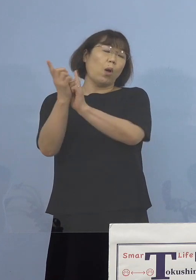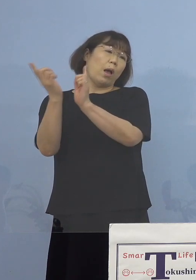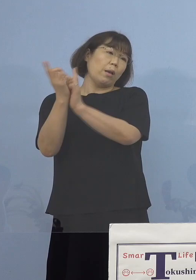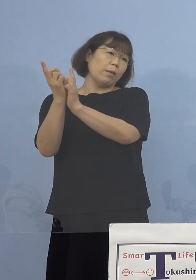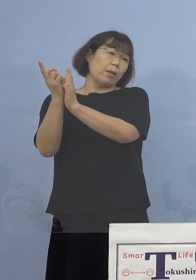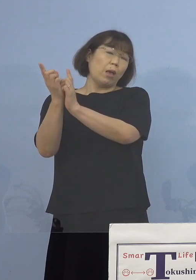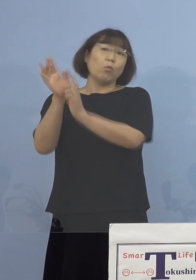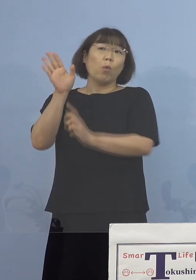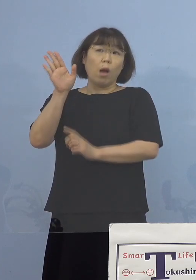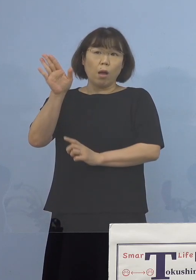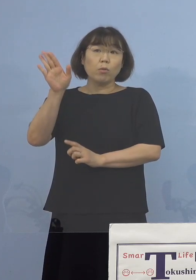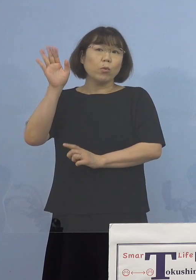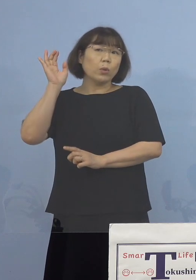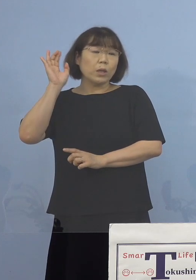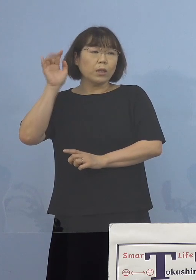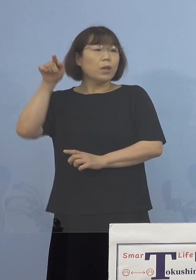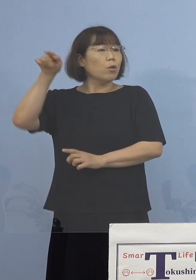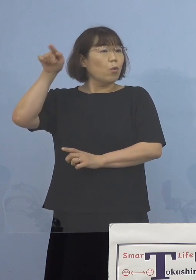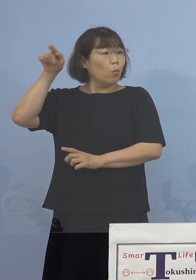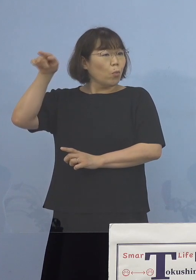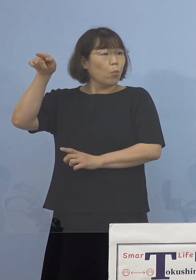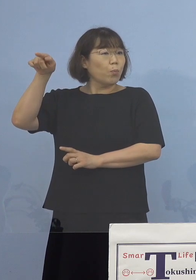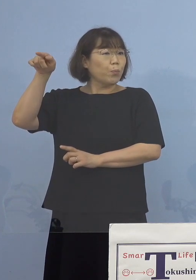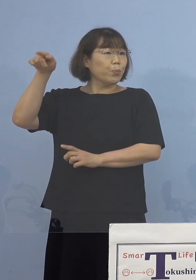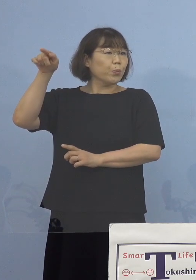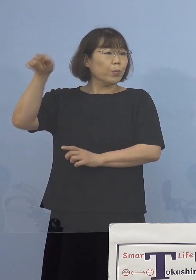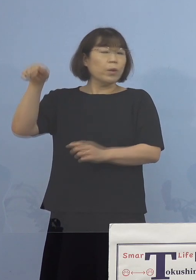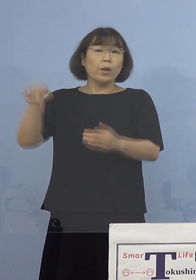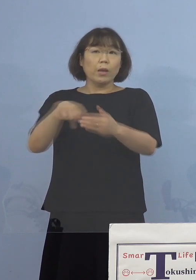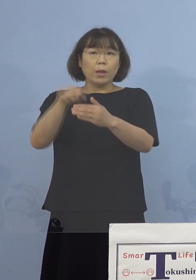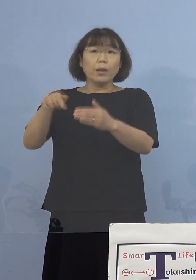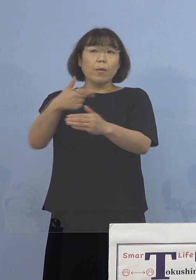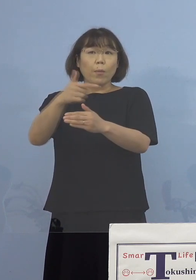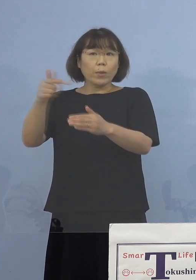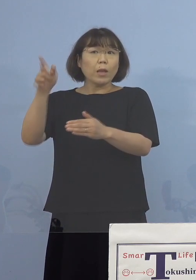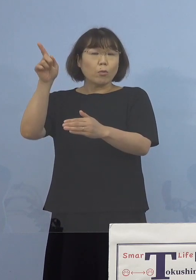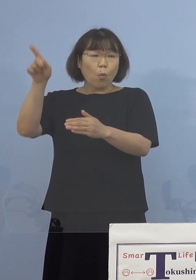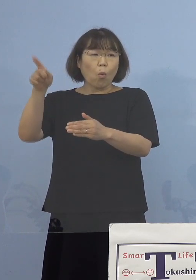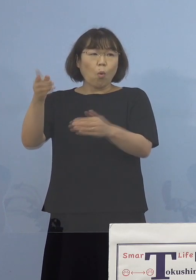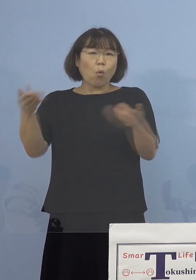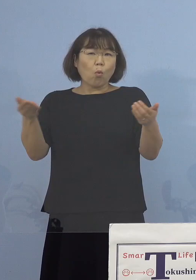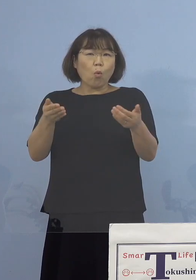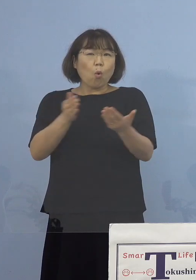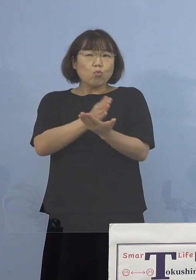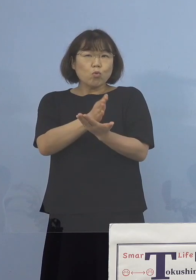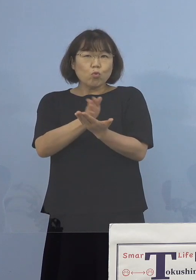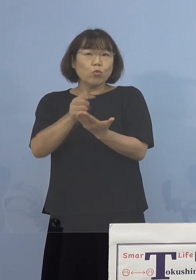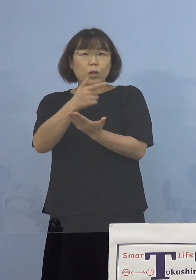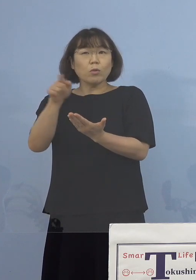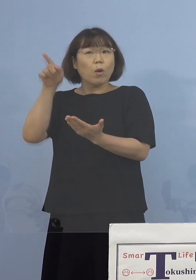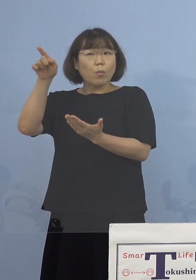聞いておりますので、そちらの内容等については そちらでご確認いただけますでしょうか